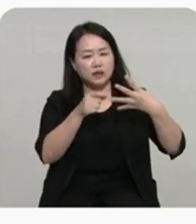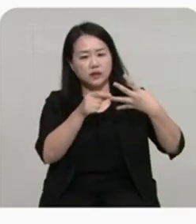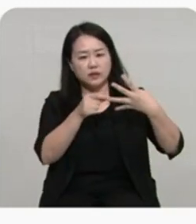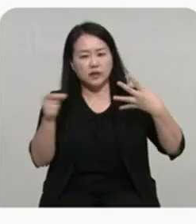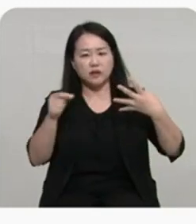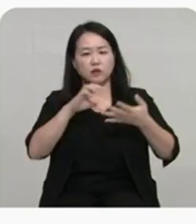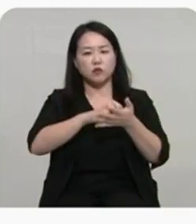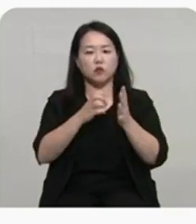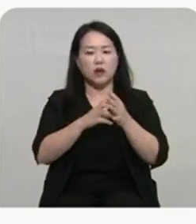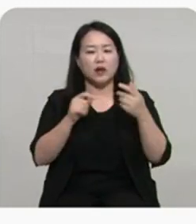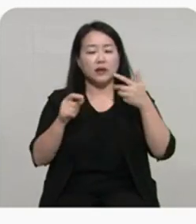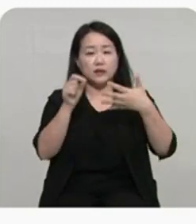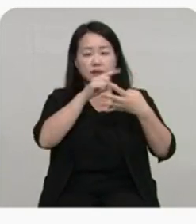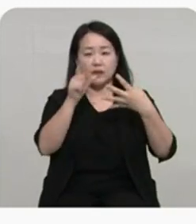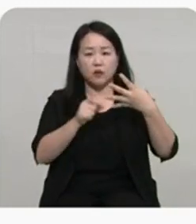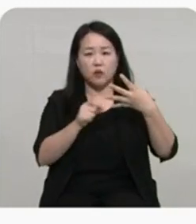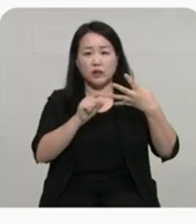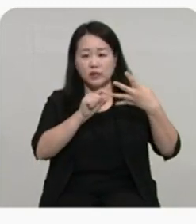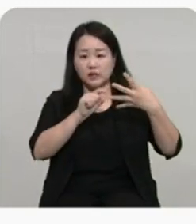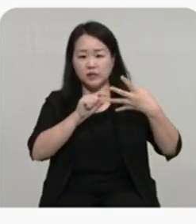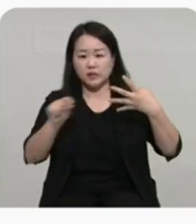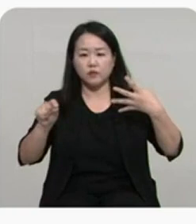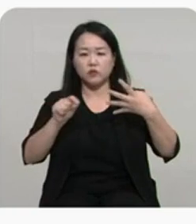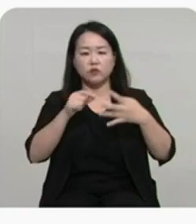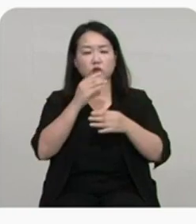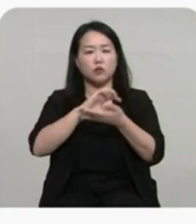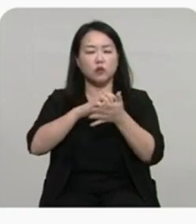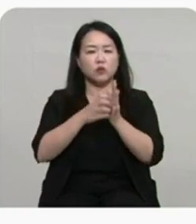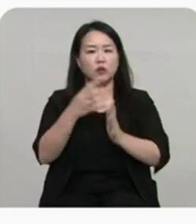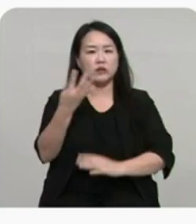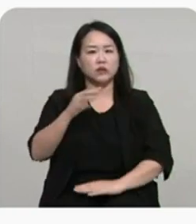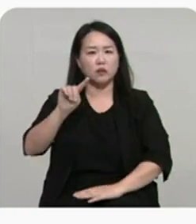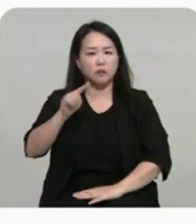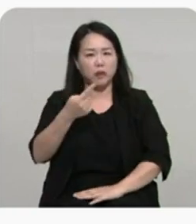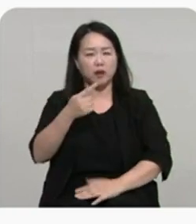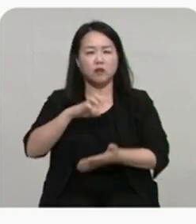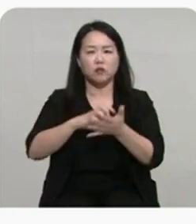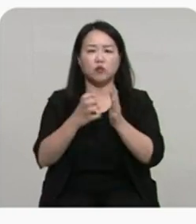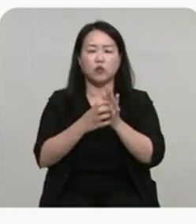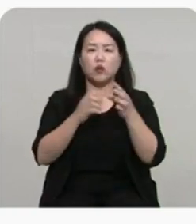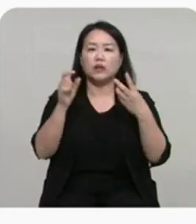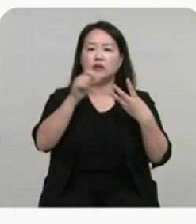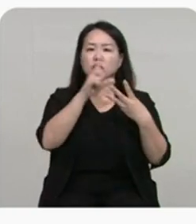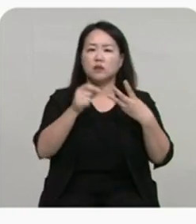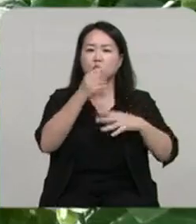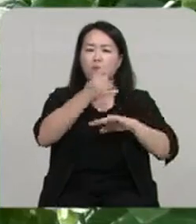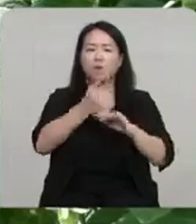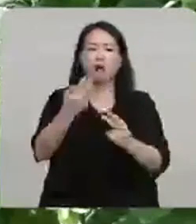에 4천백 원대로 처음 논란이 인 3월 말보다 절반 가까이 떨어졌 습니다.